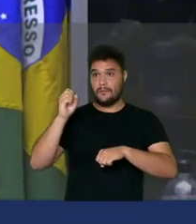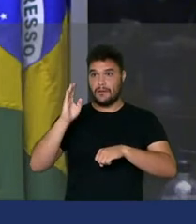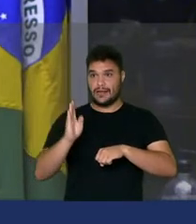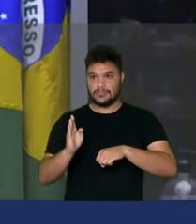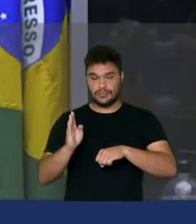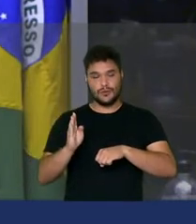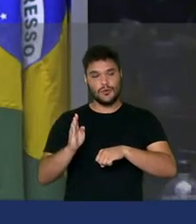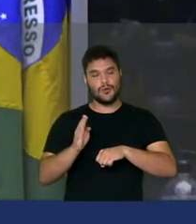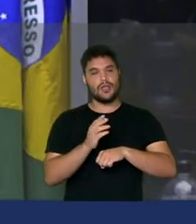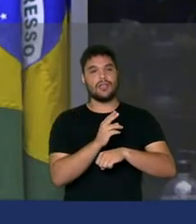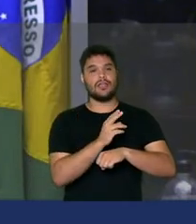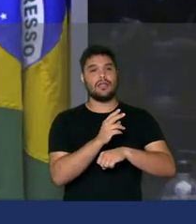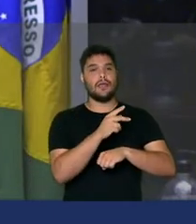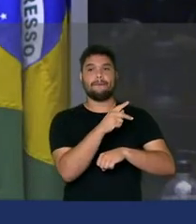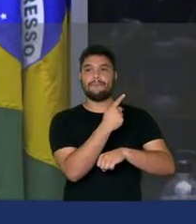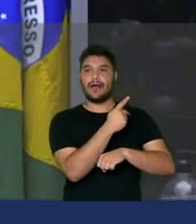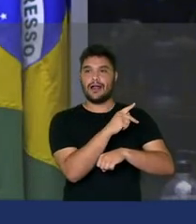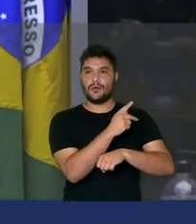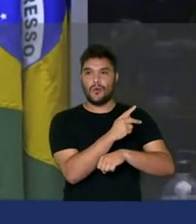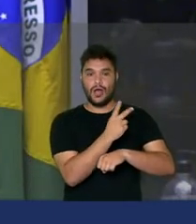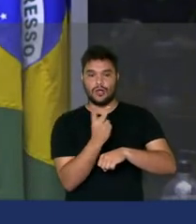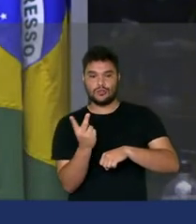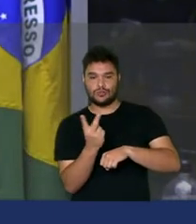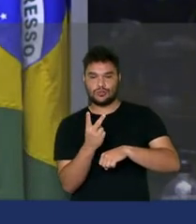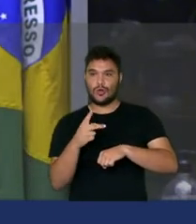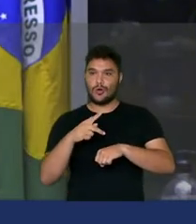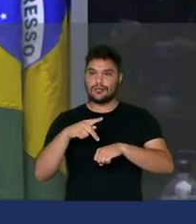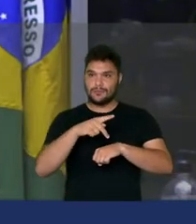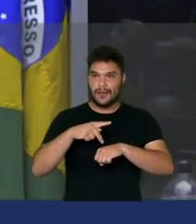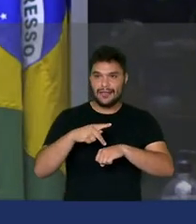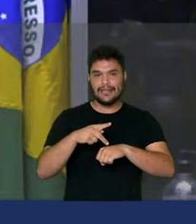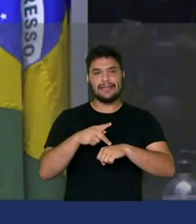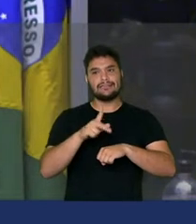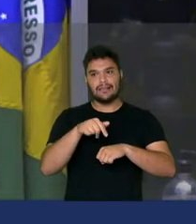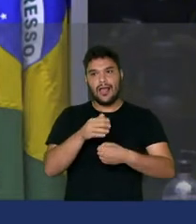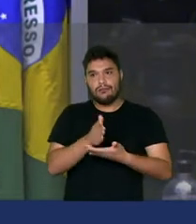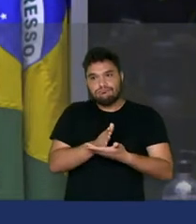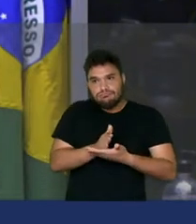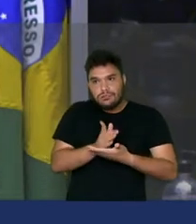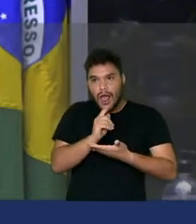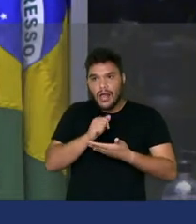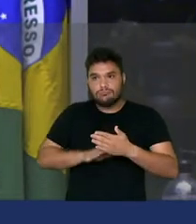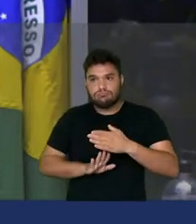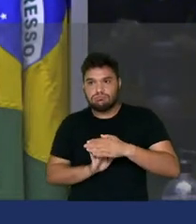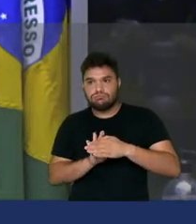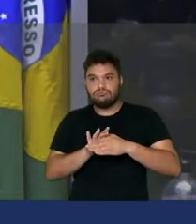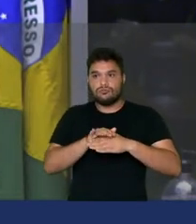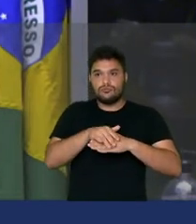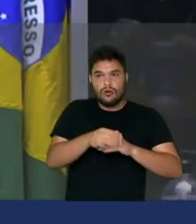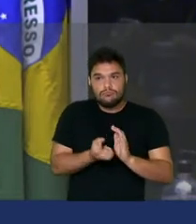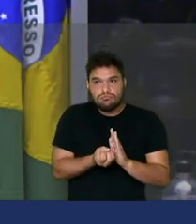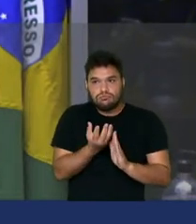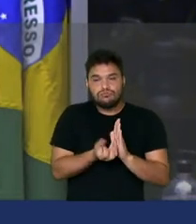QUE PERTENCE A DOIS PAÍSES IRMÃS, BRASIL E PARAGUAI. A ENERGIA DE ITAIPU ABASTECE PRINCIPALMENTE AS REGIÕES SUL